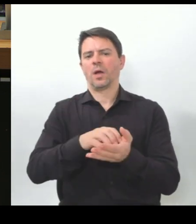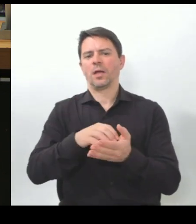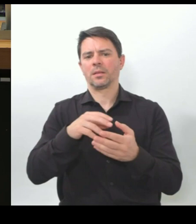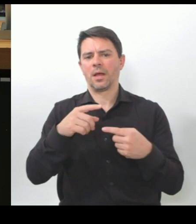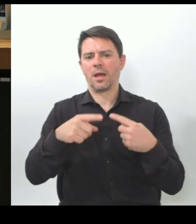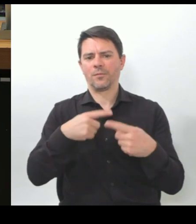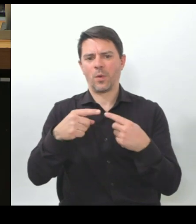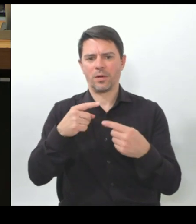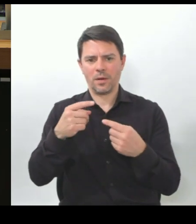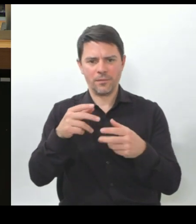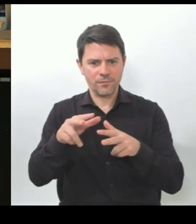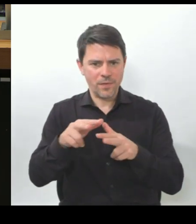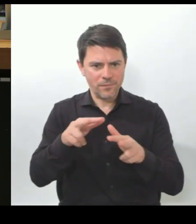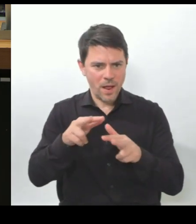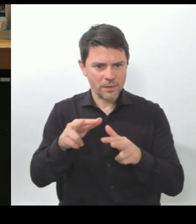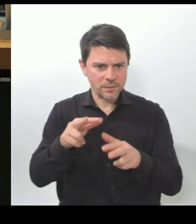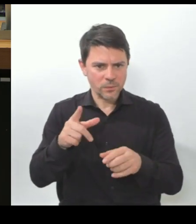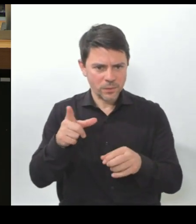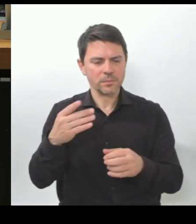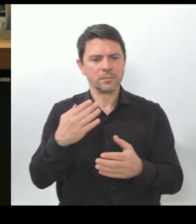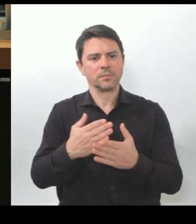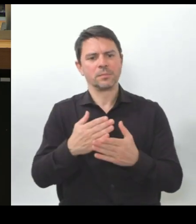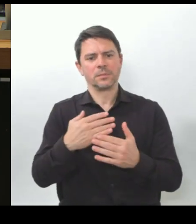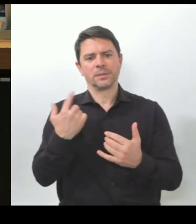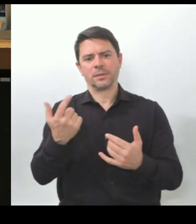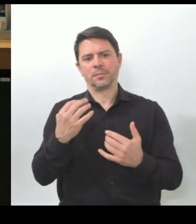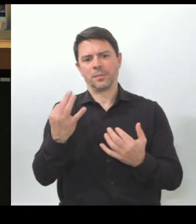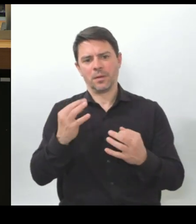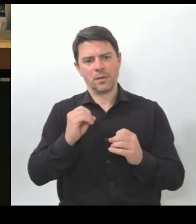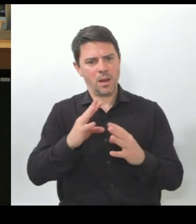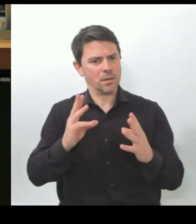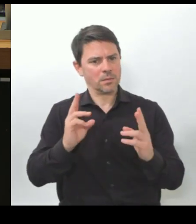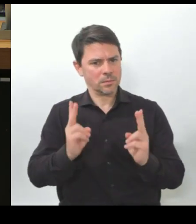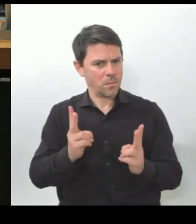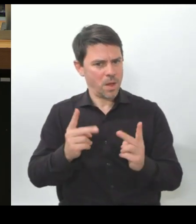Sie lachen, aber es gibt auch Bürgerinnen, die sich um andere Sorgen als nur ums Auto,